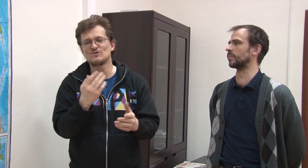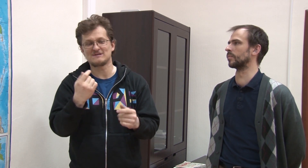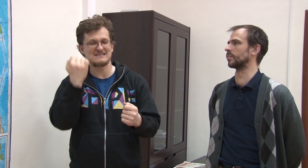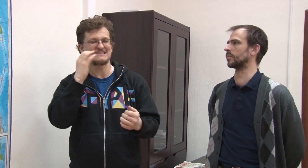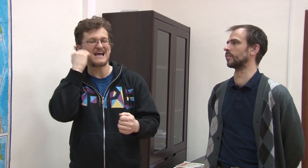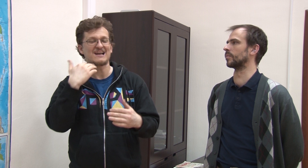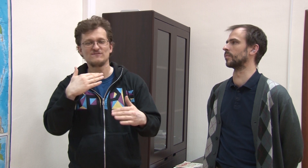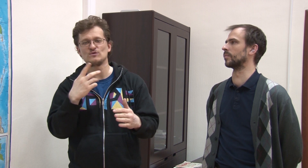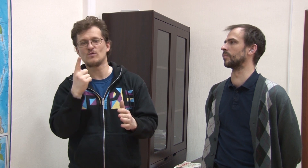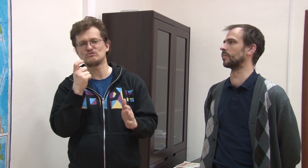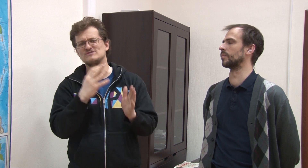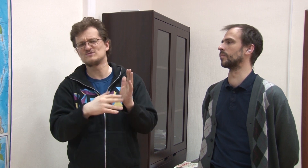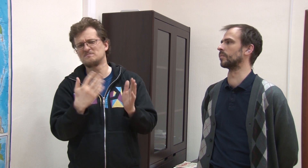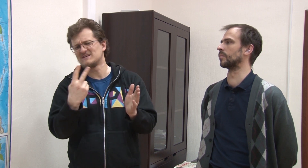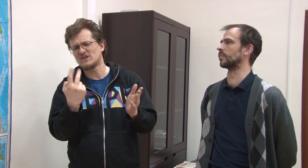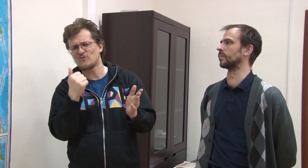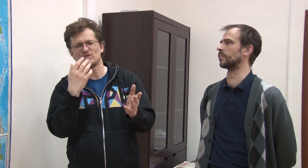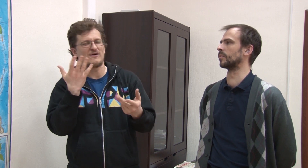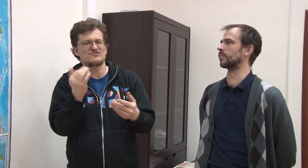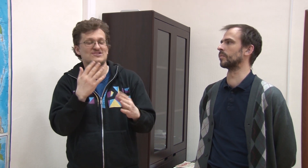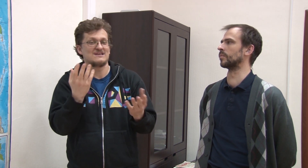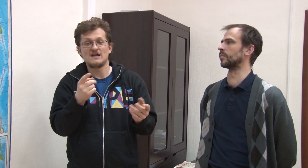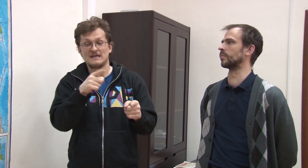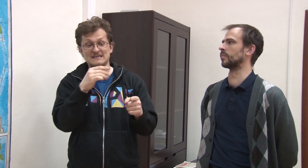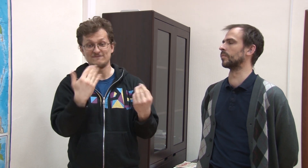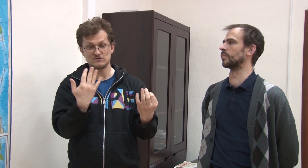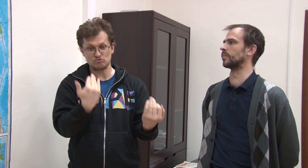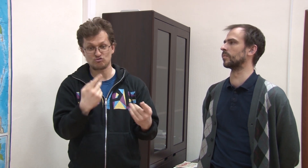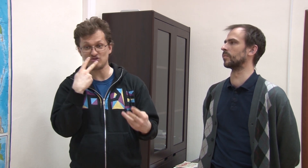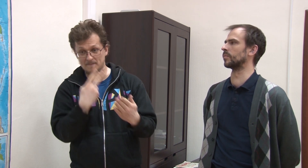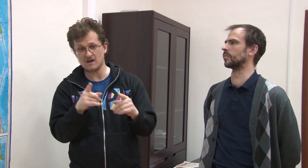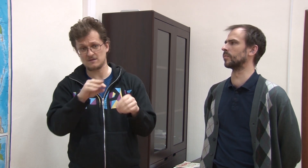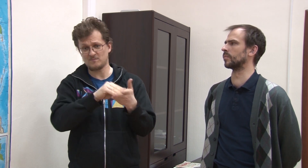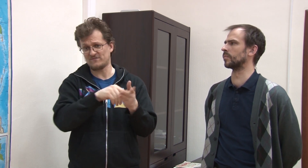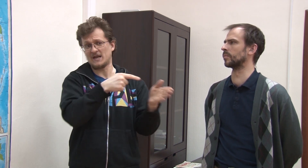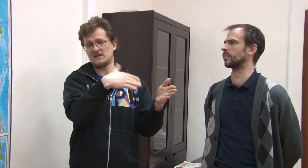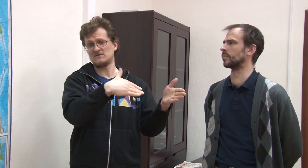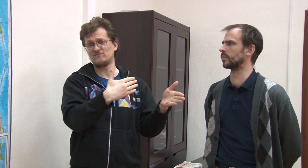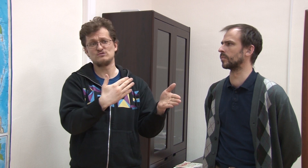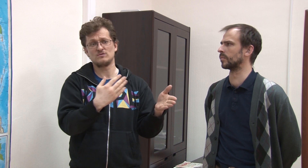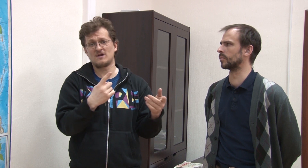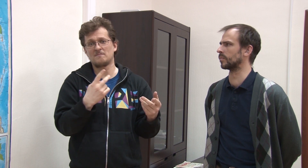Есть только кадры 1952-го года, и эти кадры кочуют с одного видео на другое.